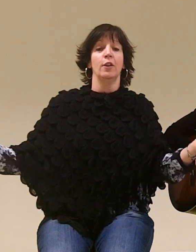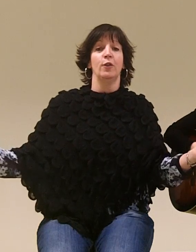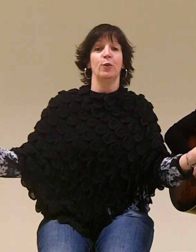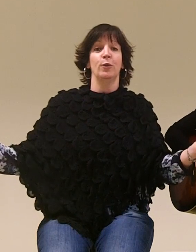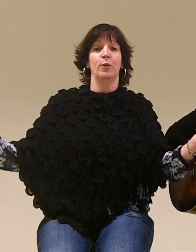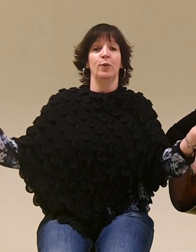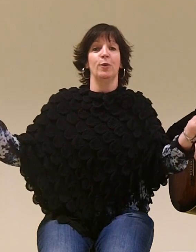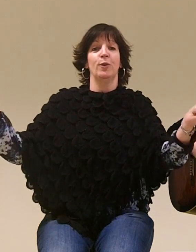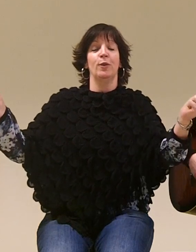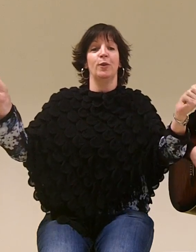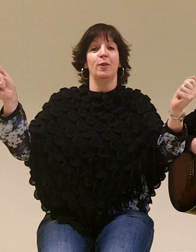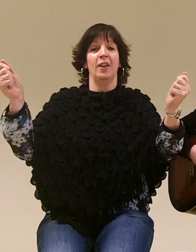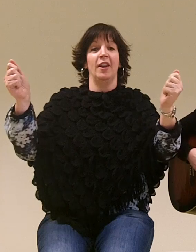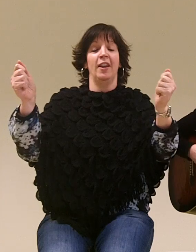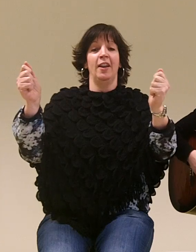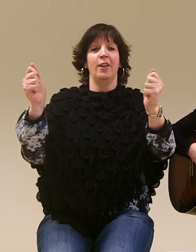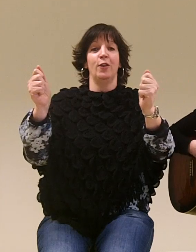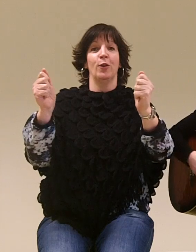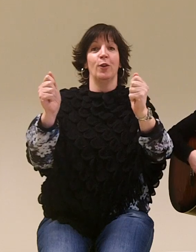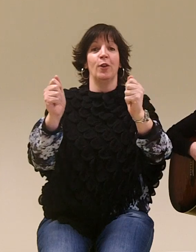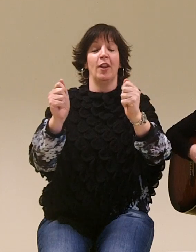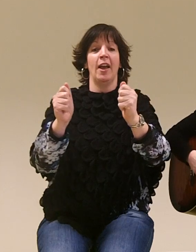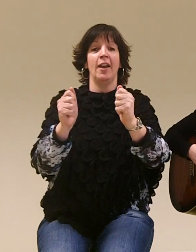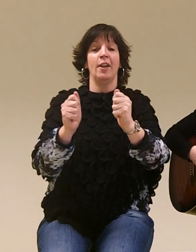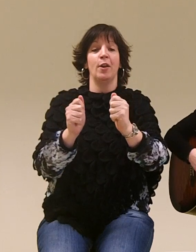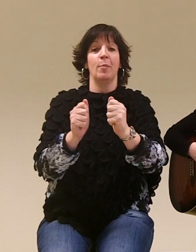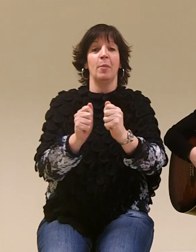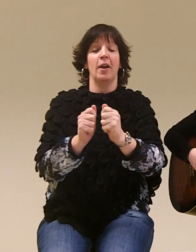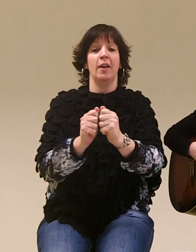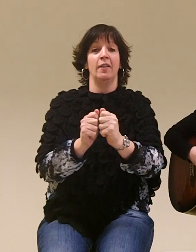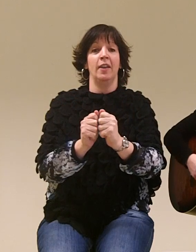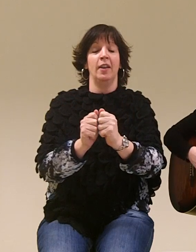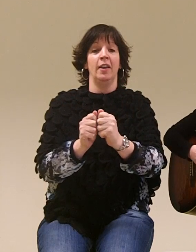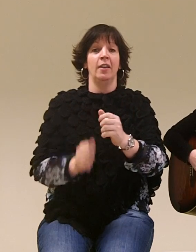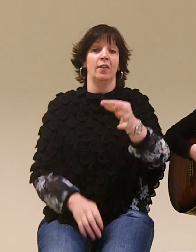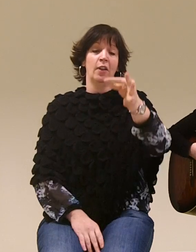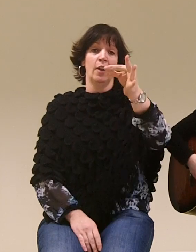doe dicht gordijnen maar dicht